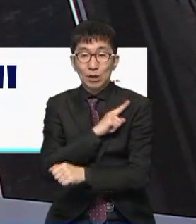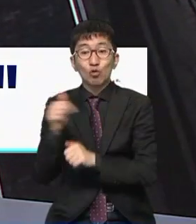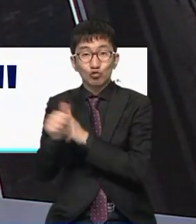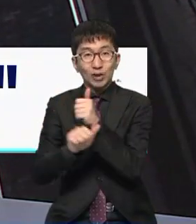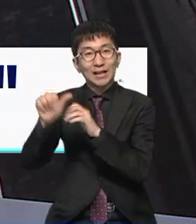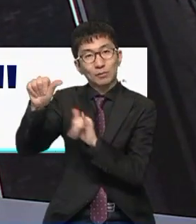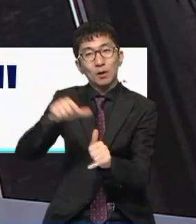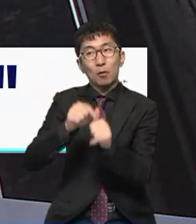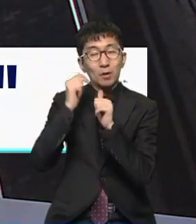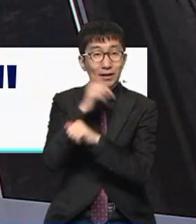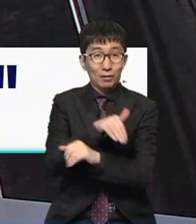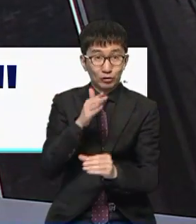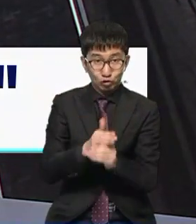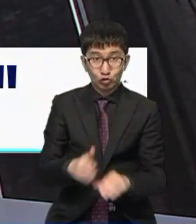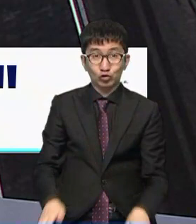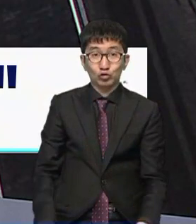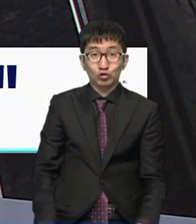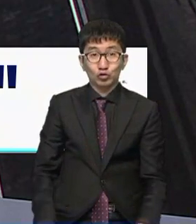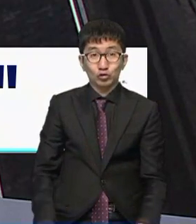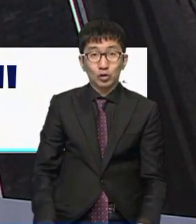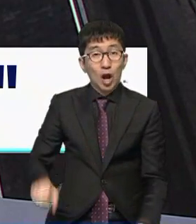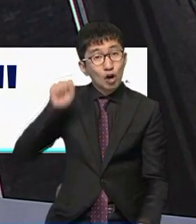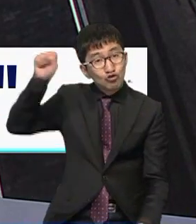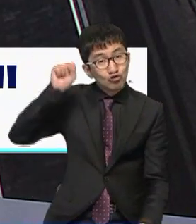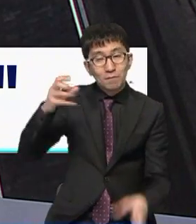원내외 가리지 않고 출마가 잇따르고 있는데 엄민재 기자가 전해드립니다.